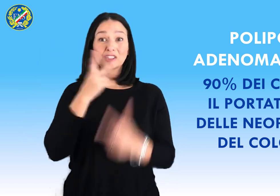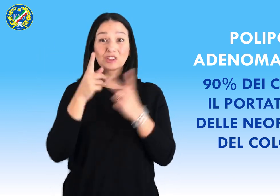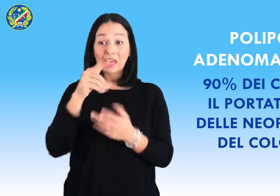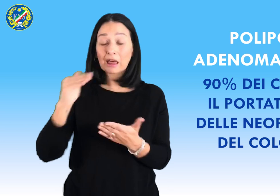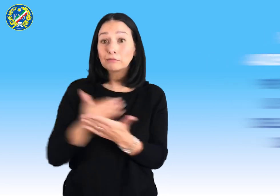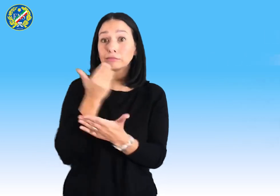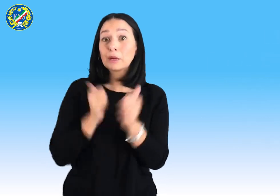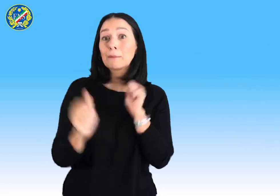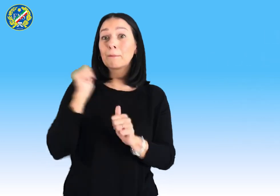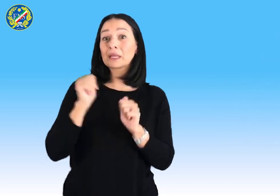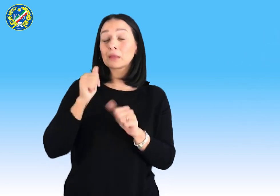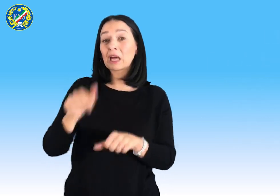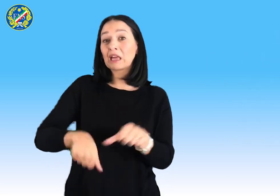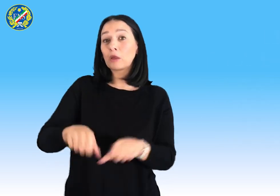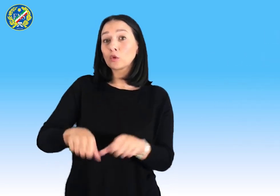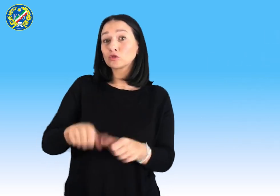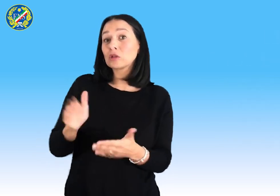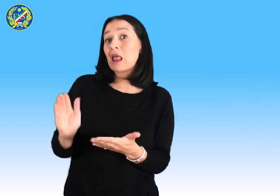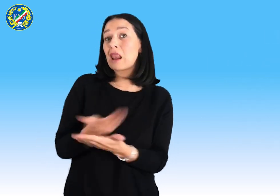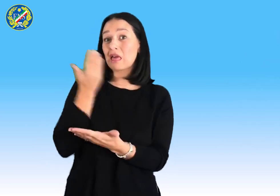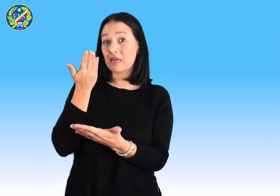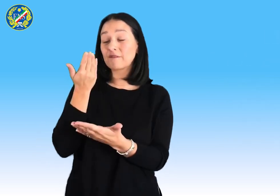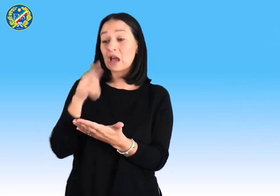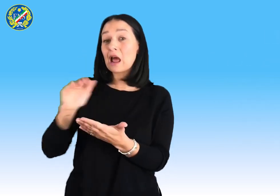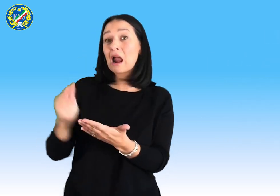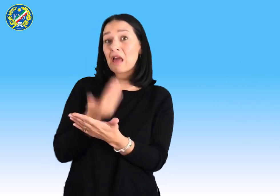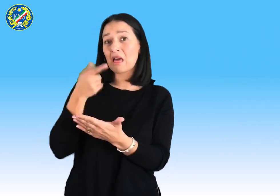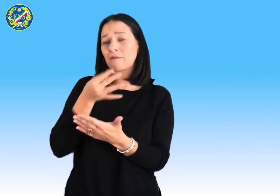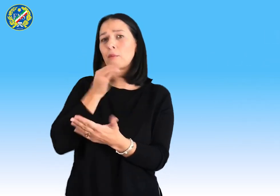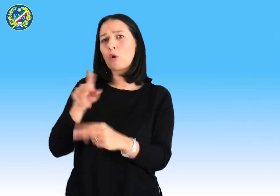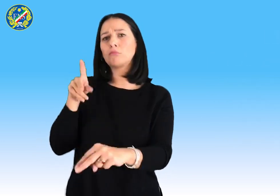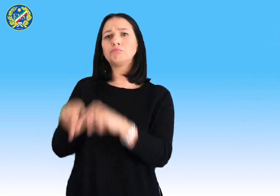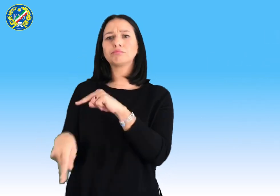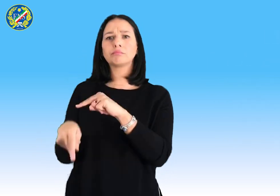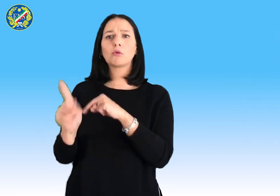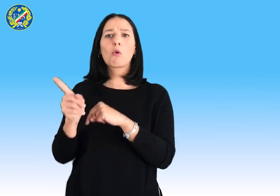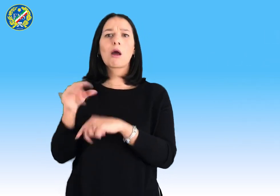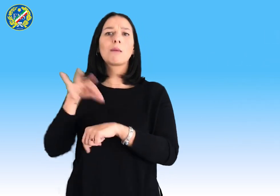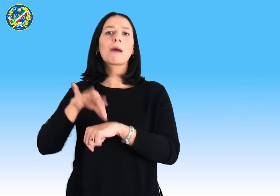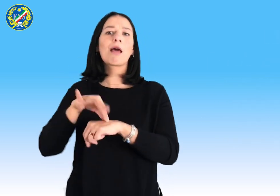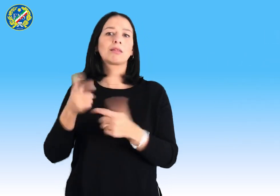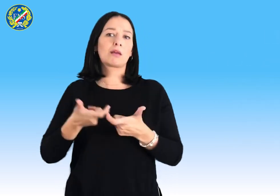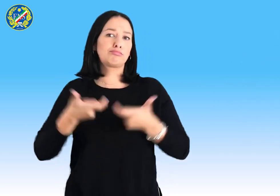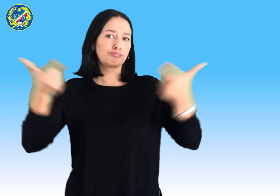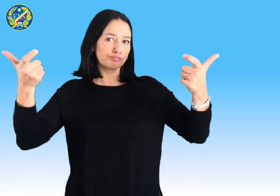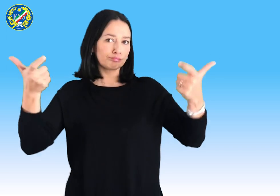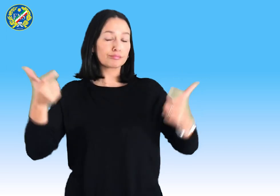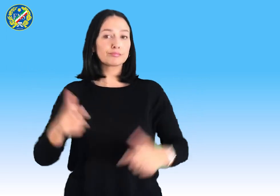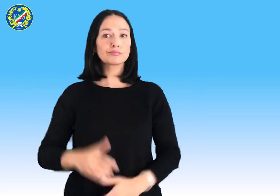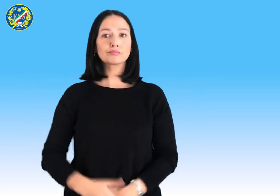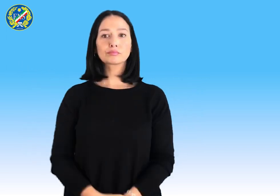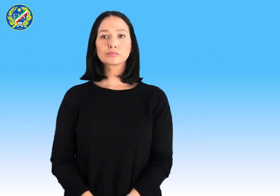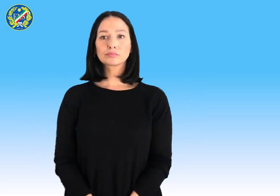e asportarlo interrompe la storia naturale della malattia.